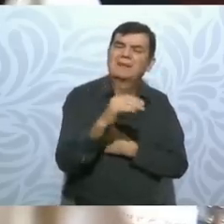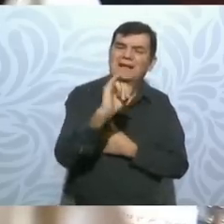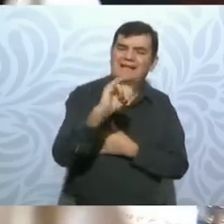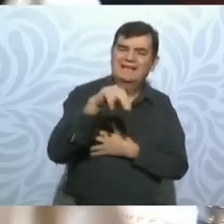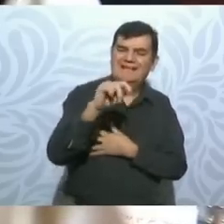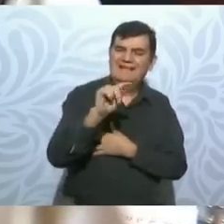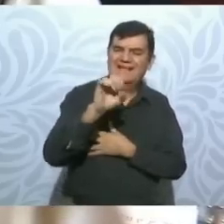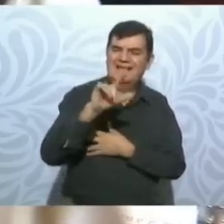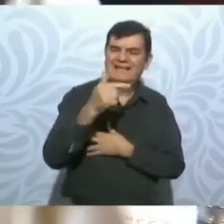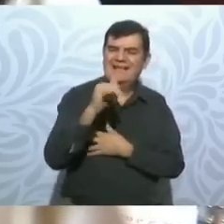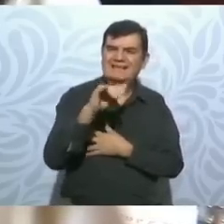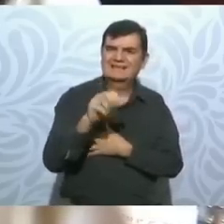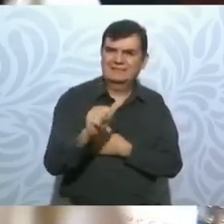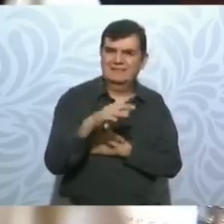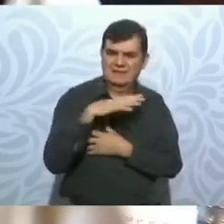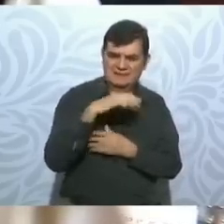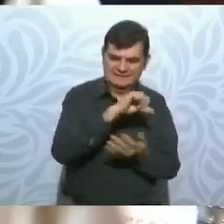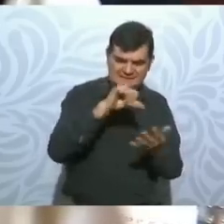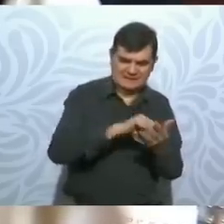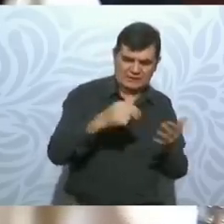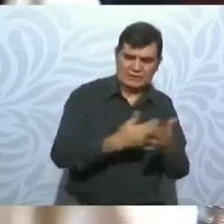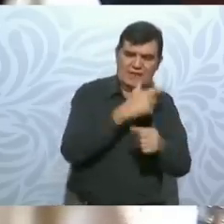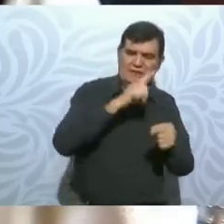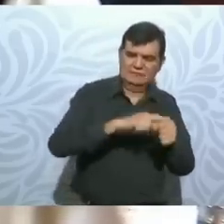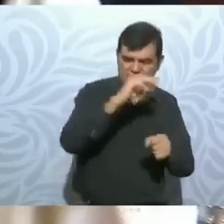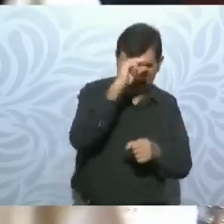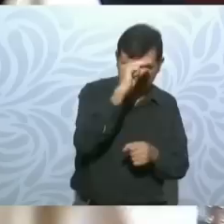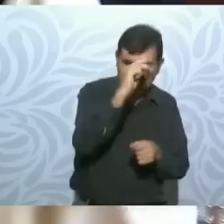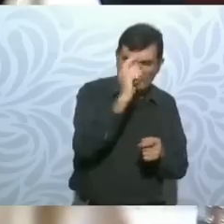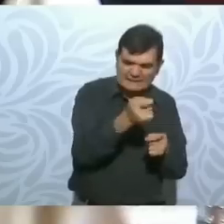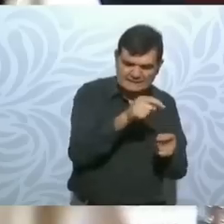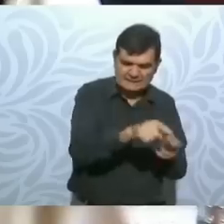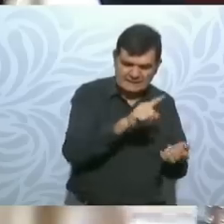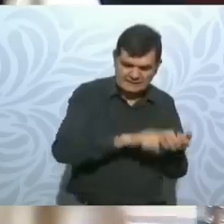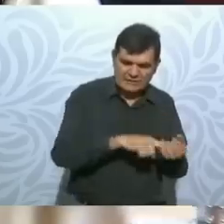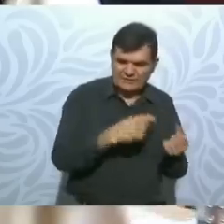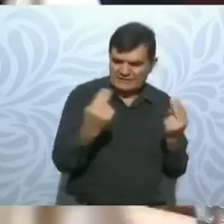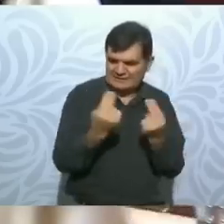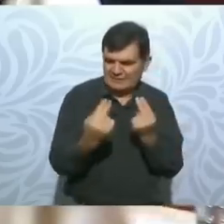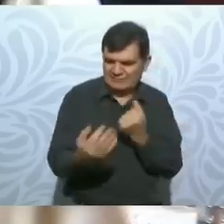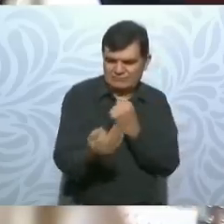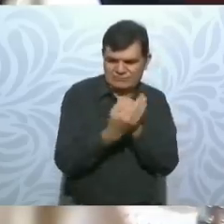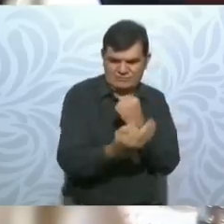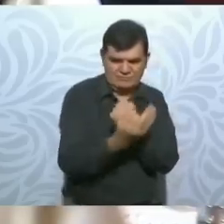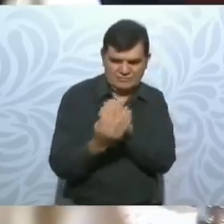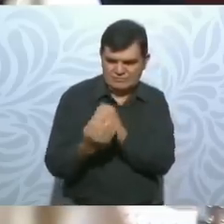el Centro Nacional de inteligencia Y tenía que tener su fortaleza en la constitución pero el